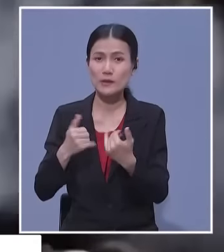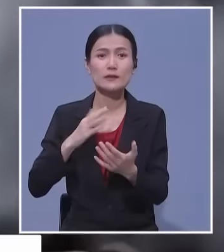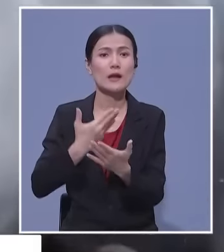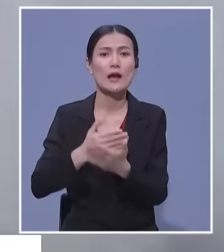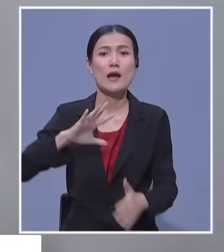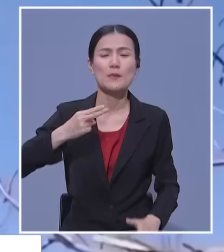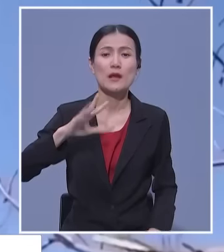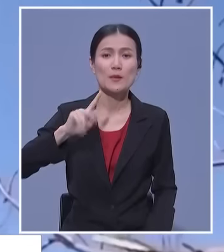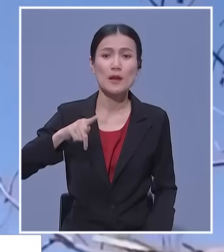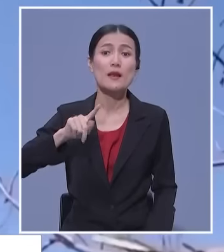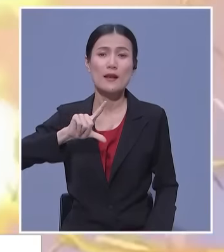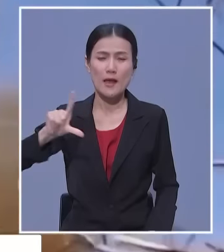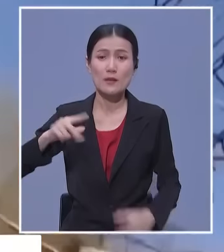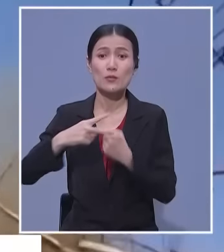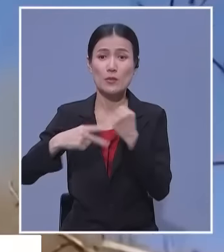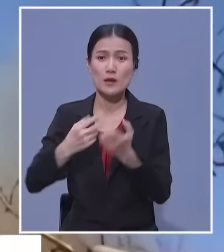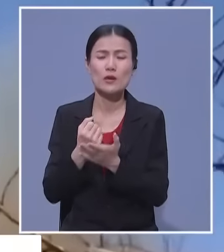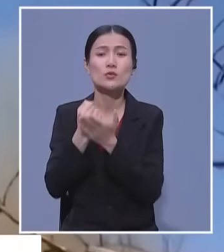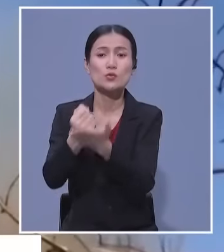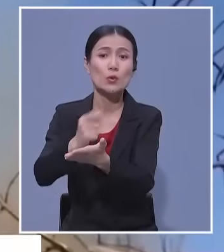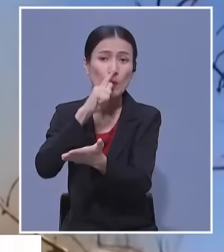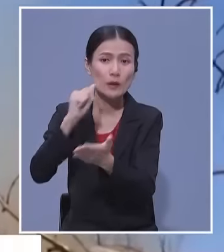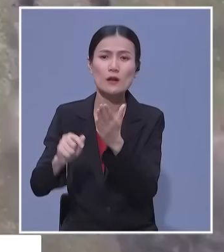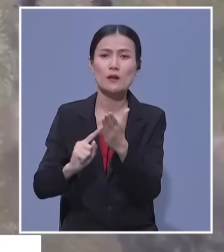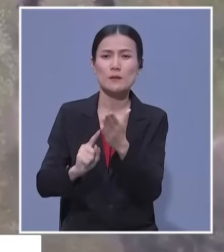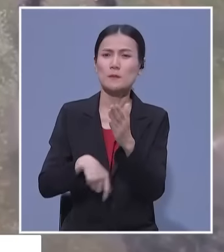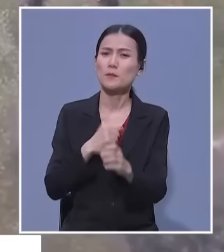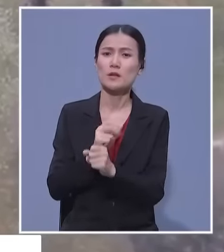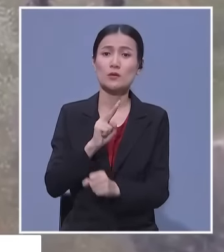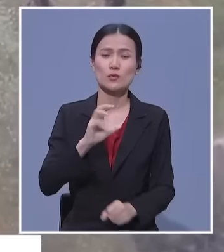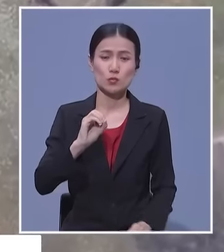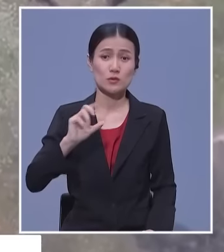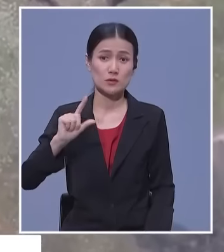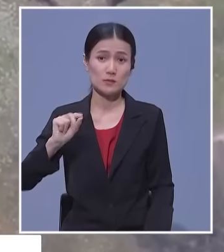ให้กับยูเครนมาตั้งแต่ปี 2022 นะคะแต่ว่า ยังคงจำกัดการใช้อาวุธที่ส่งมอบให้กับ